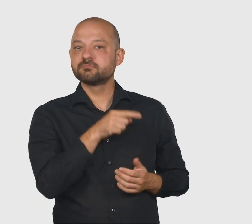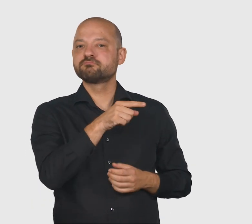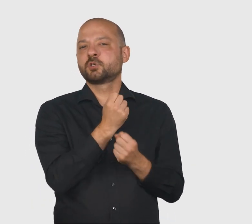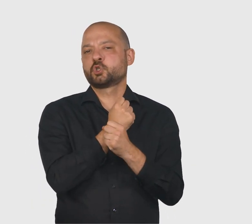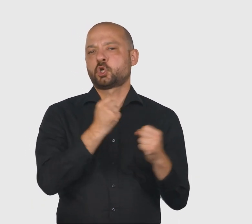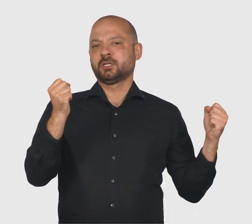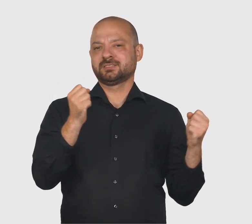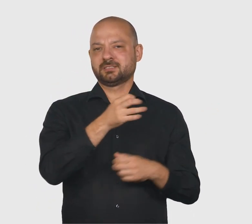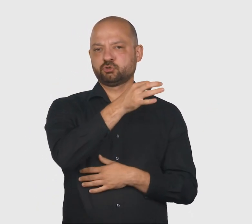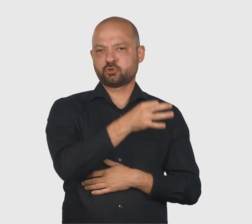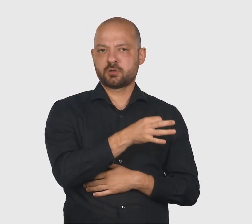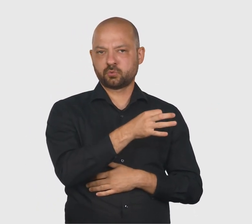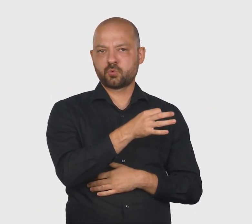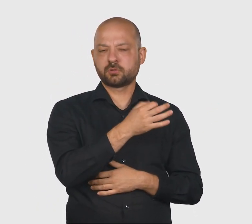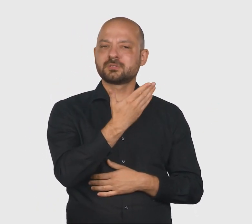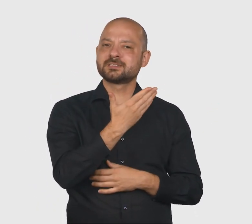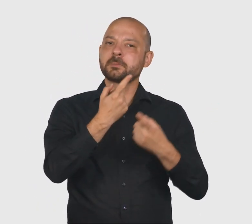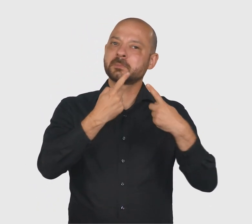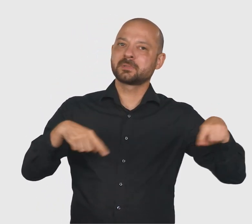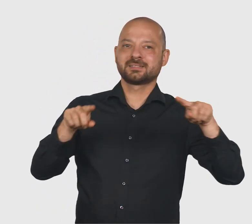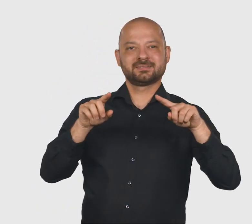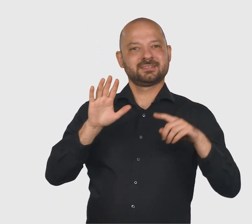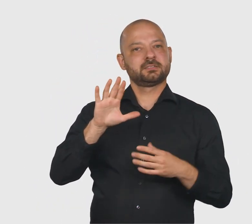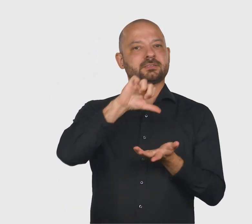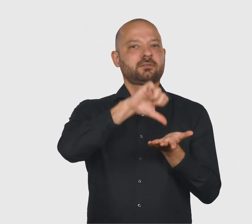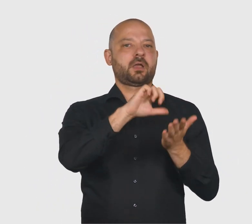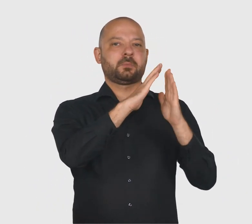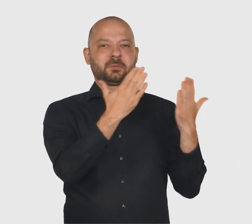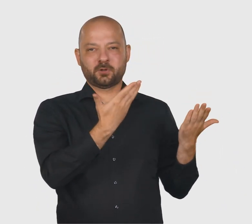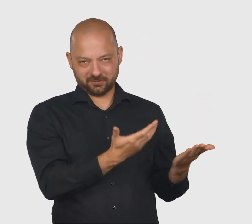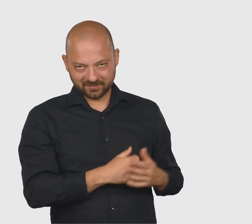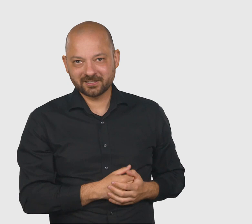Sie ist die Bezirkszentralbibliothek und unser größter Standort.